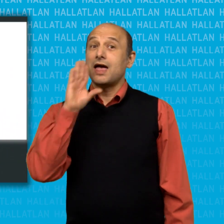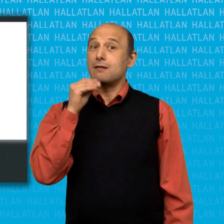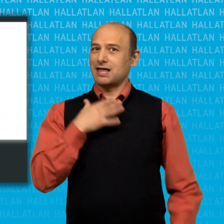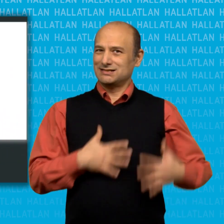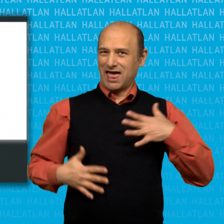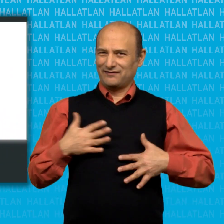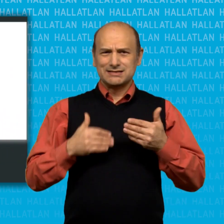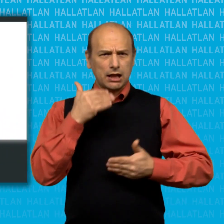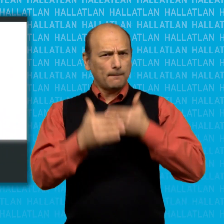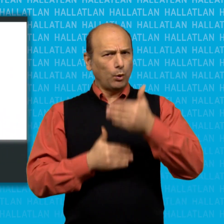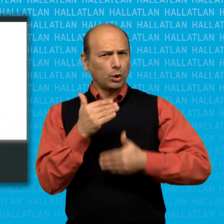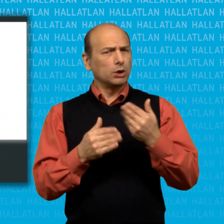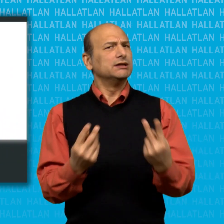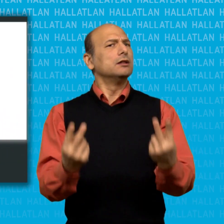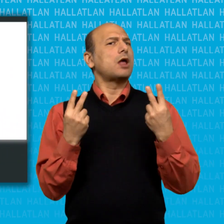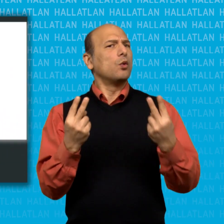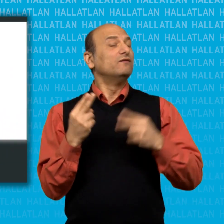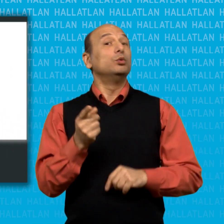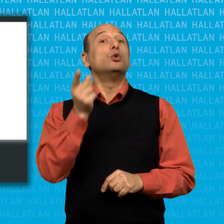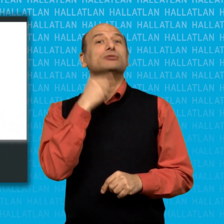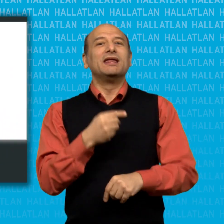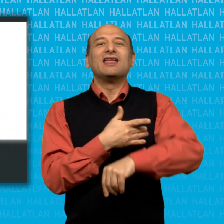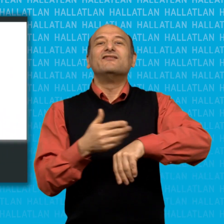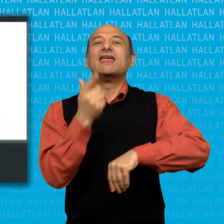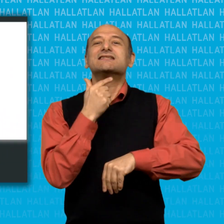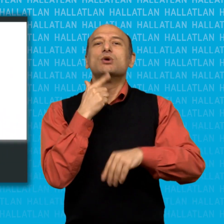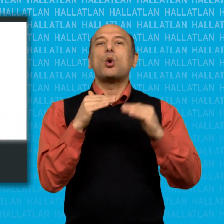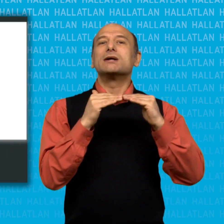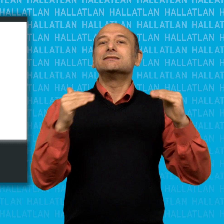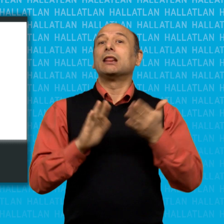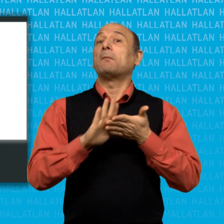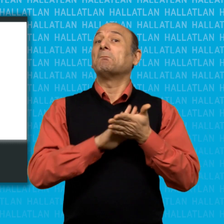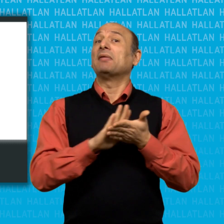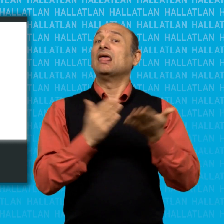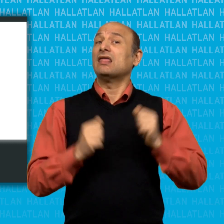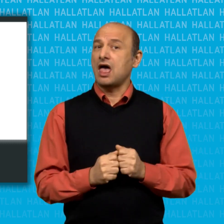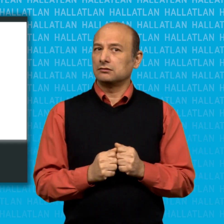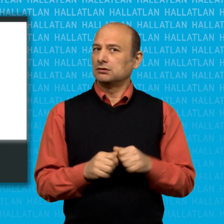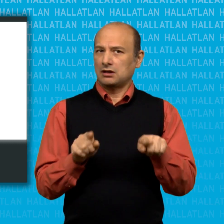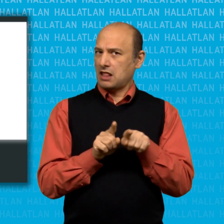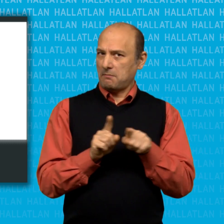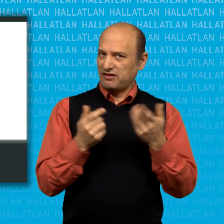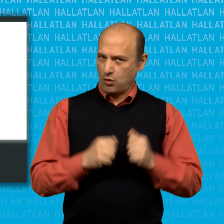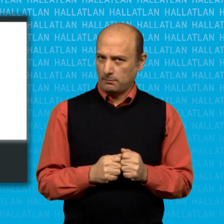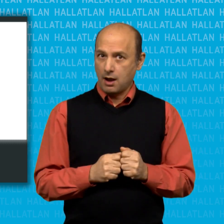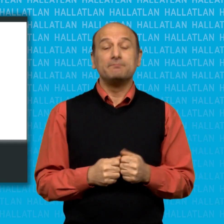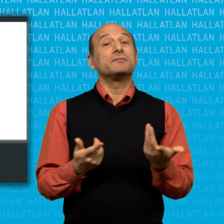Szervezetünk működése szempontjából nagyon fontos, milyen a vércukorszintünk.